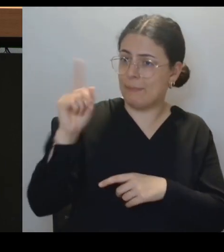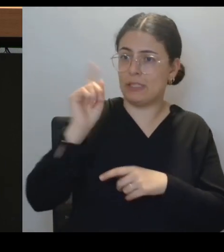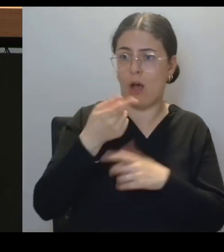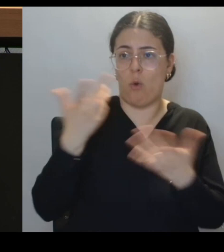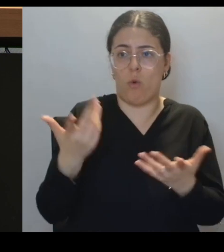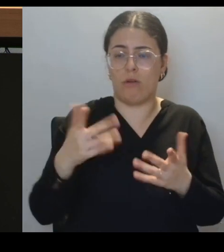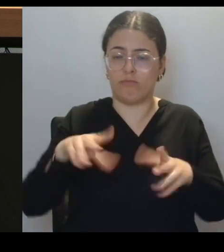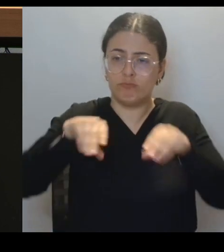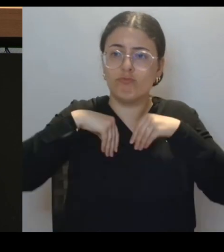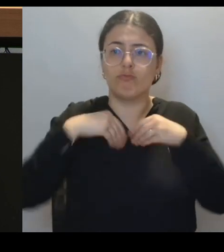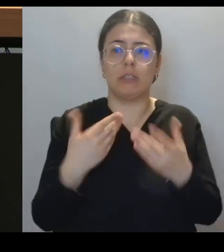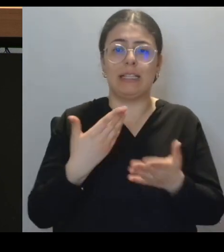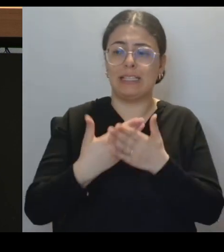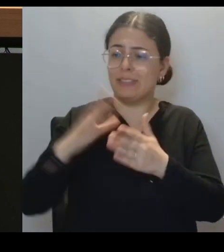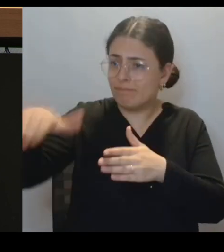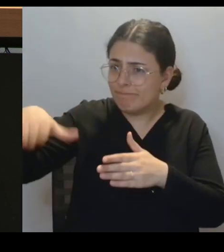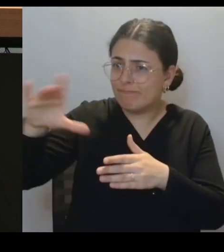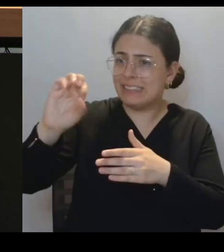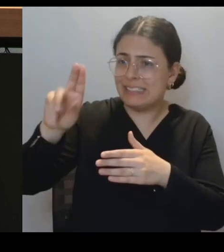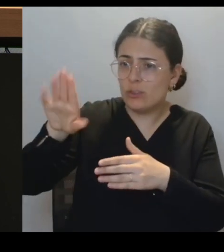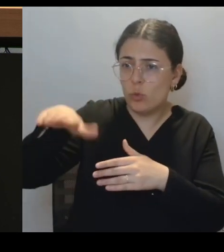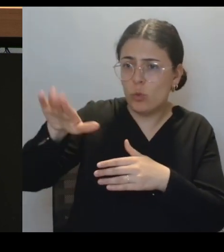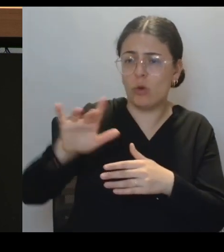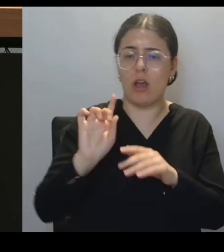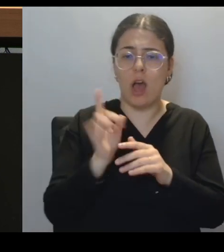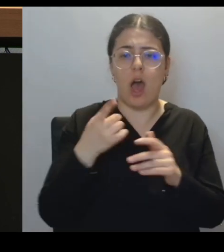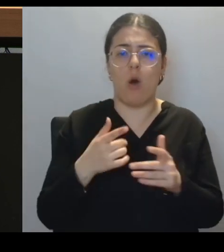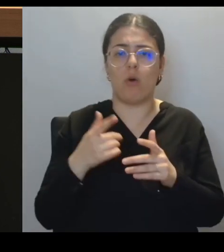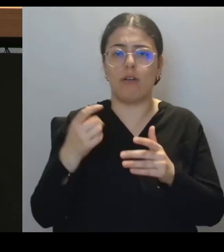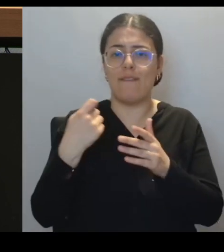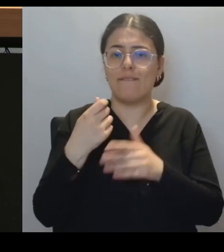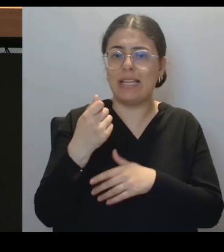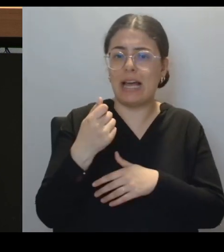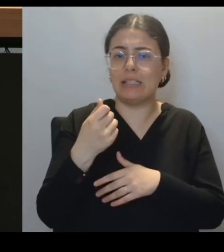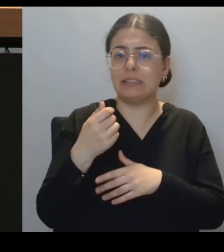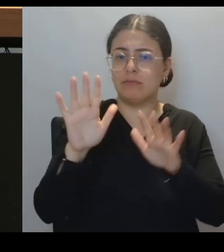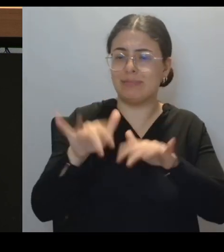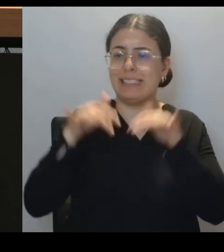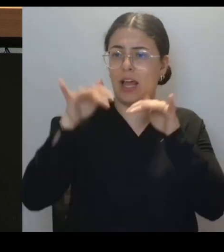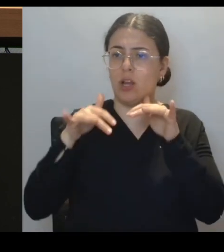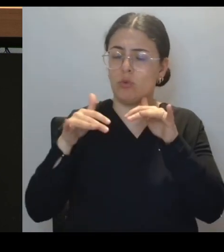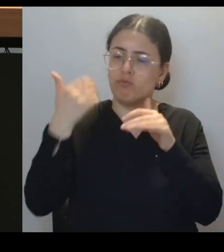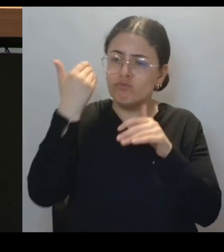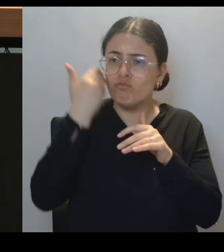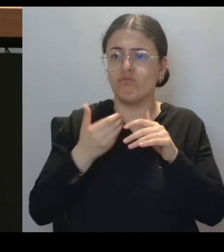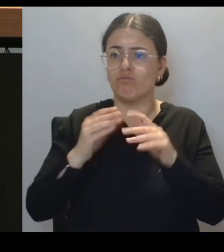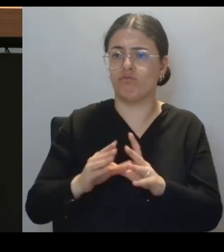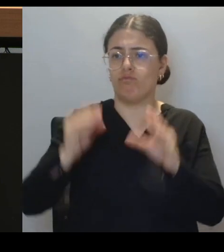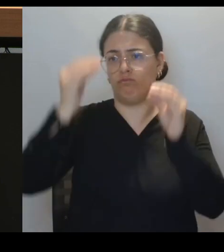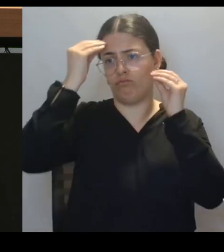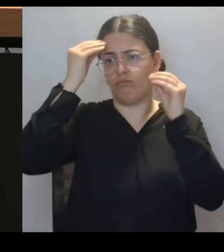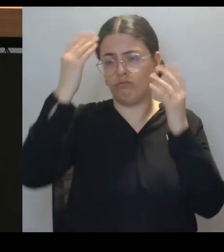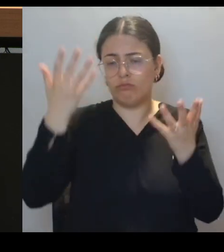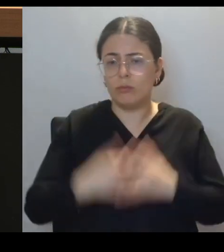Finanzsenator auf sich dazu bekennen und auch die Senatsverwaltung für Stadtentwicklung dabei zu unterstützen